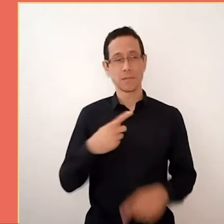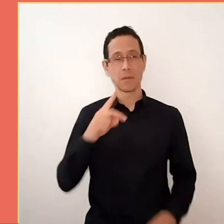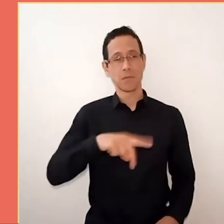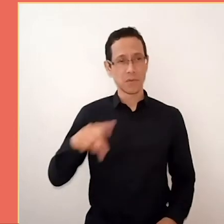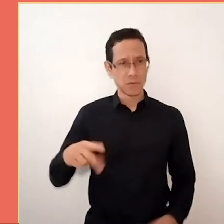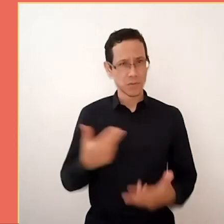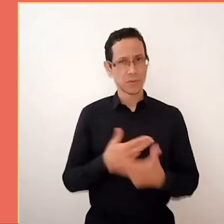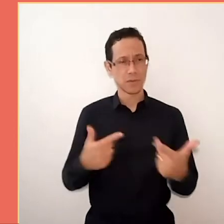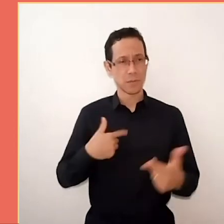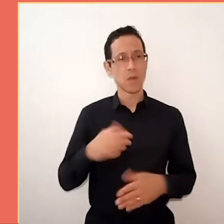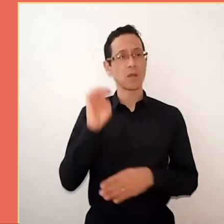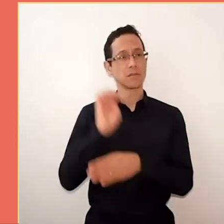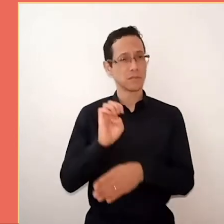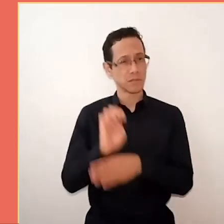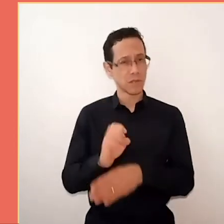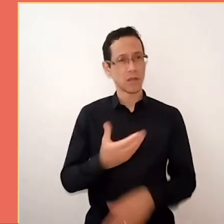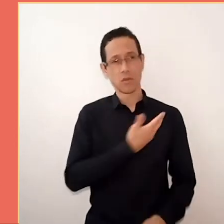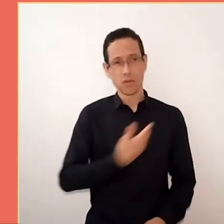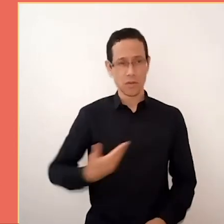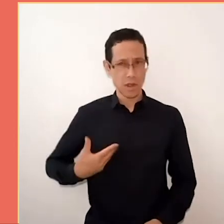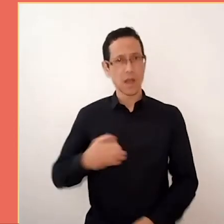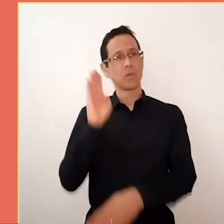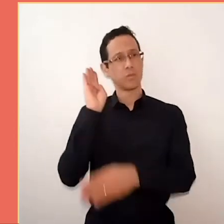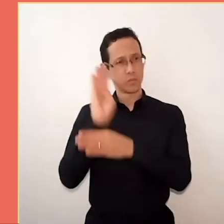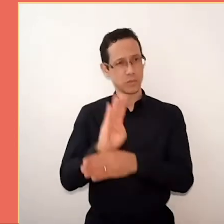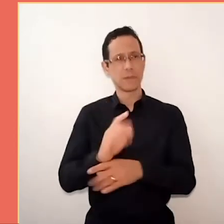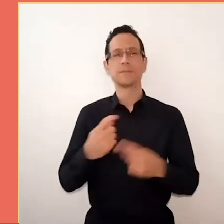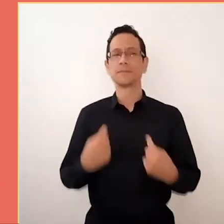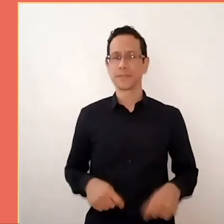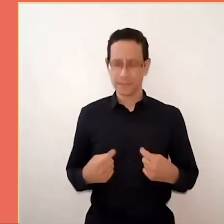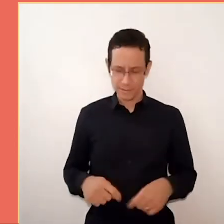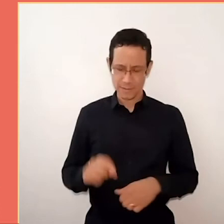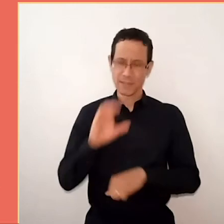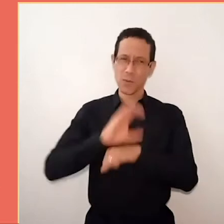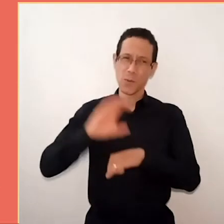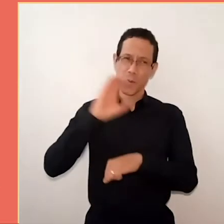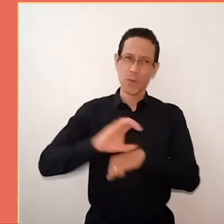vamos fazer um curso de formação que assegure esses princípios, esses conhecimentos básicos